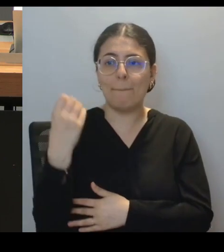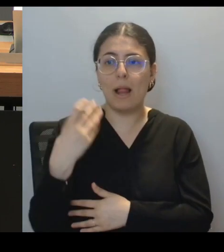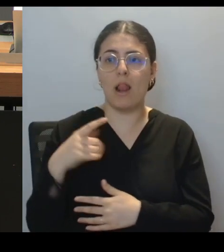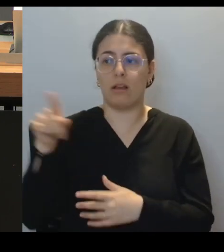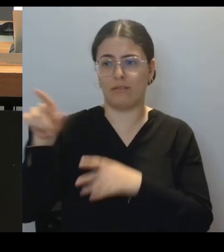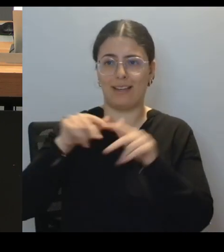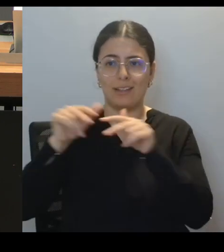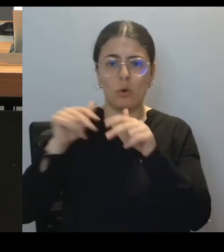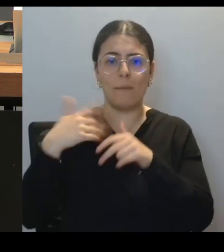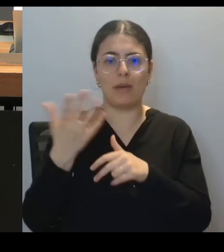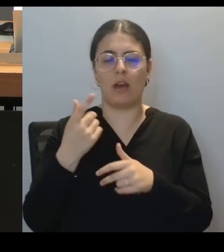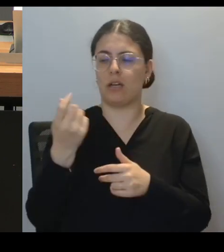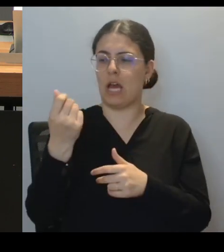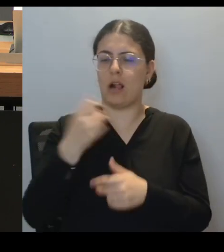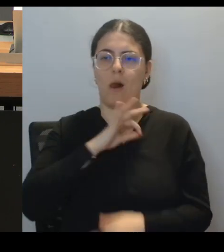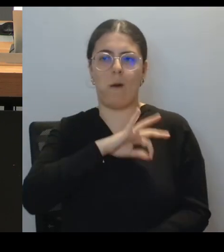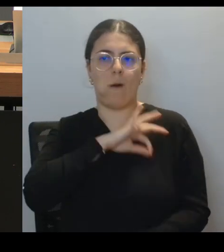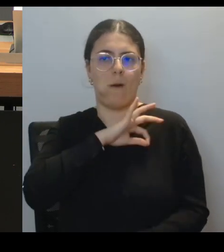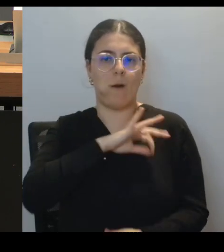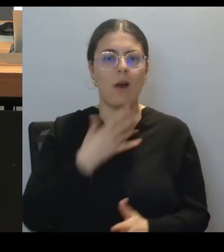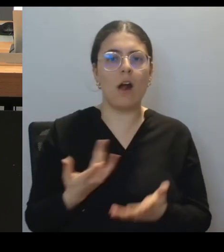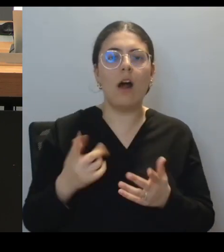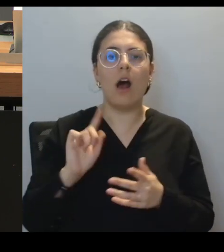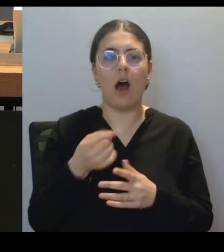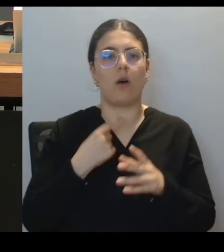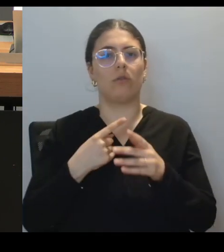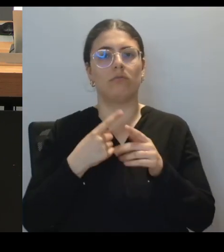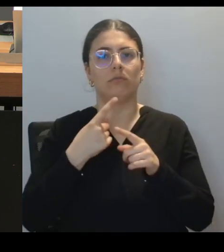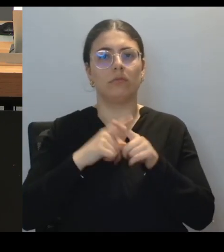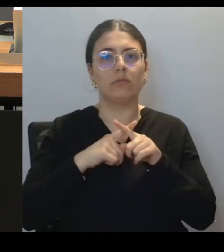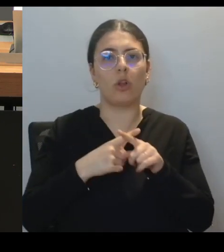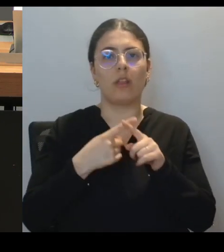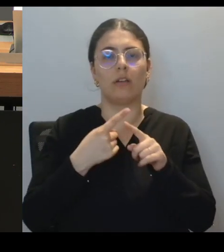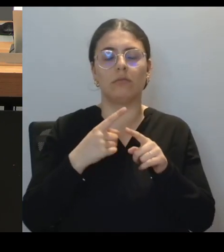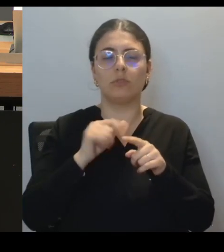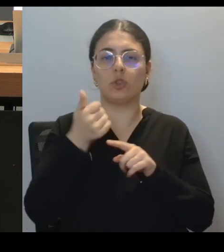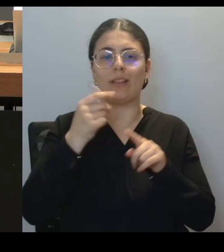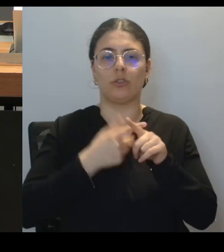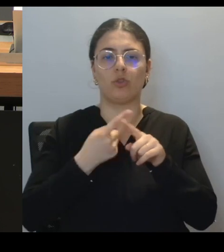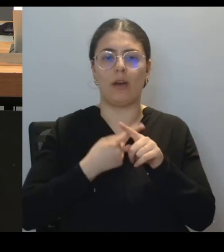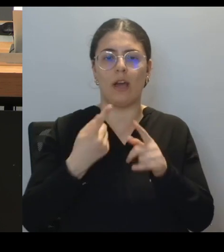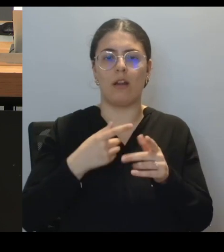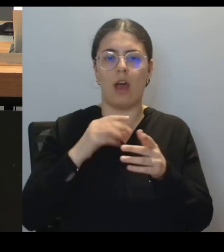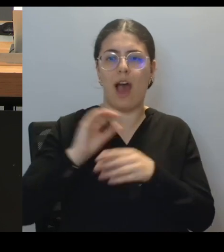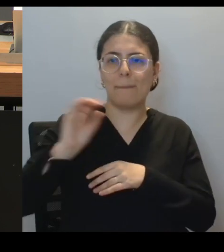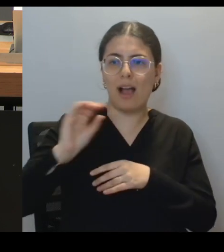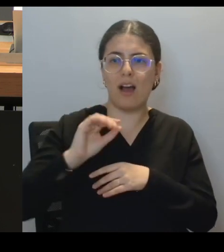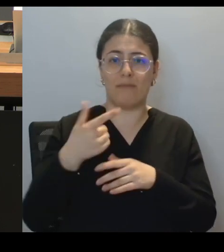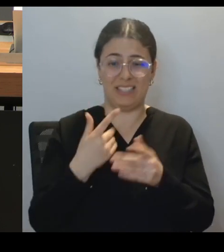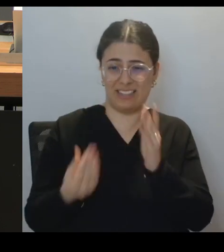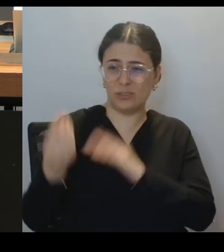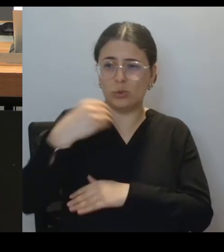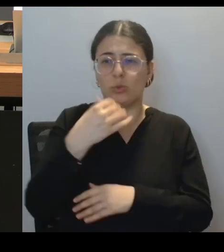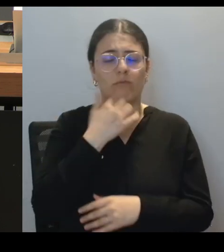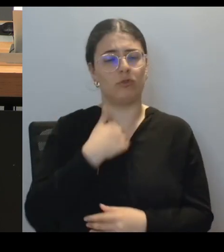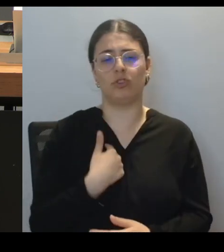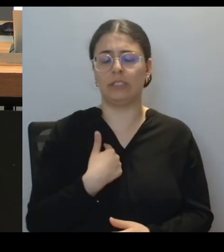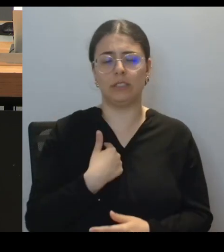Da wollen wir nicht noch eine zusätzliche Abgabe etablieren. Und drittens Sie fordern zusätzliche bauliche Parkstationen.